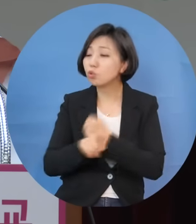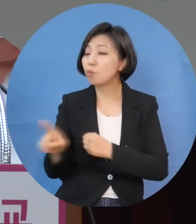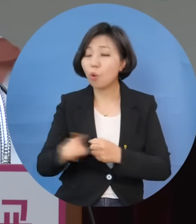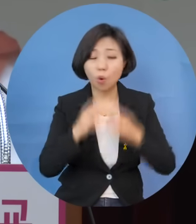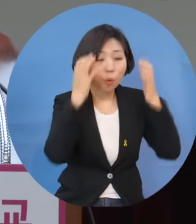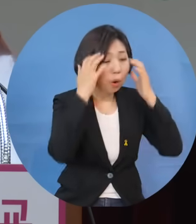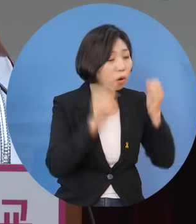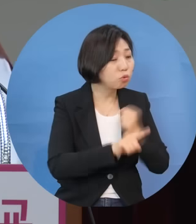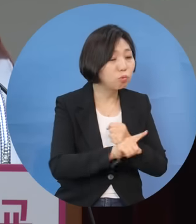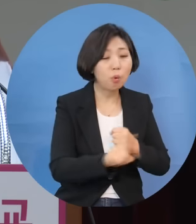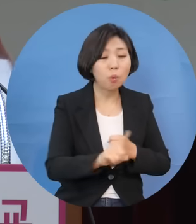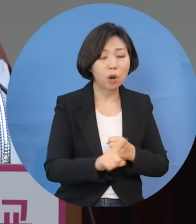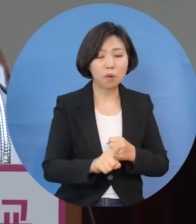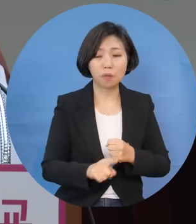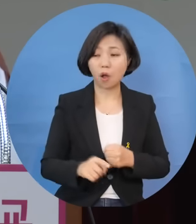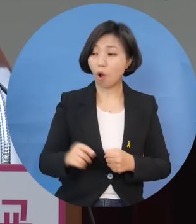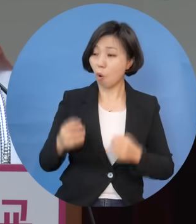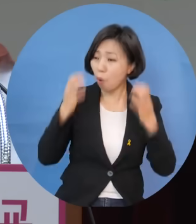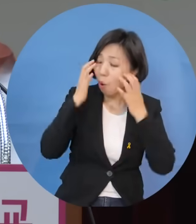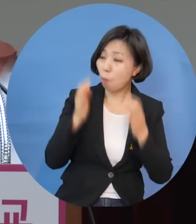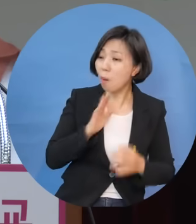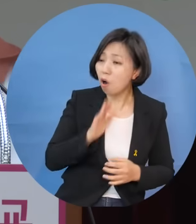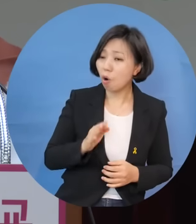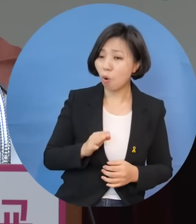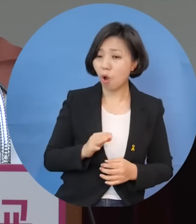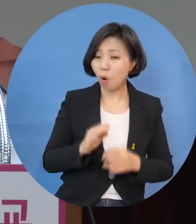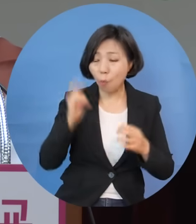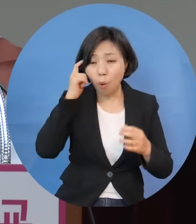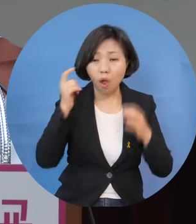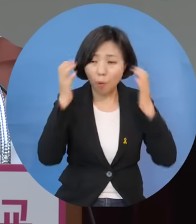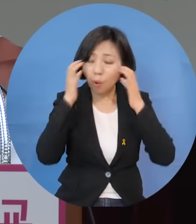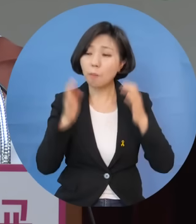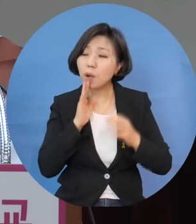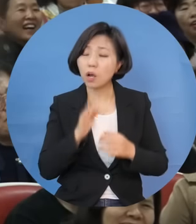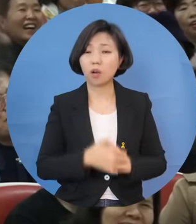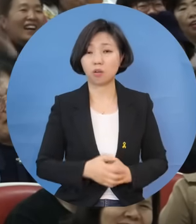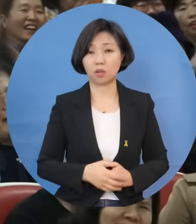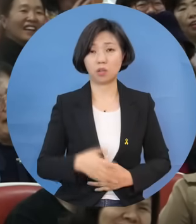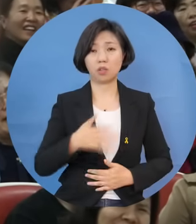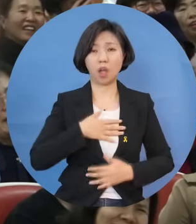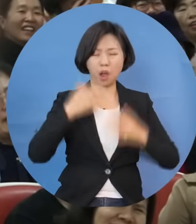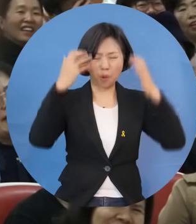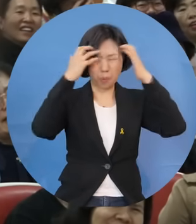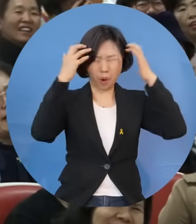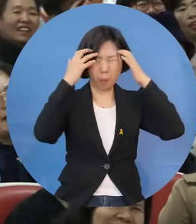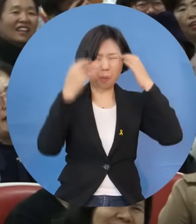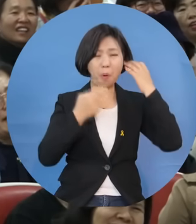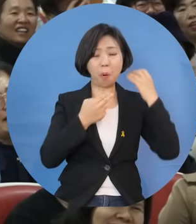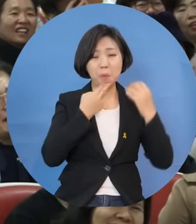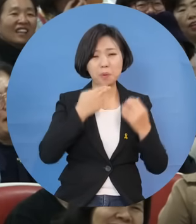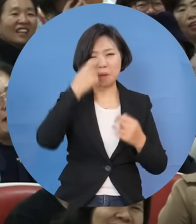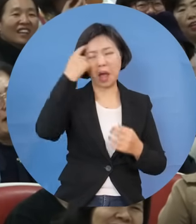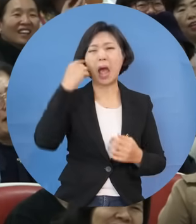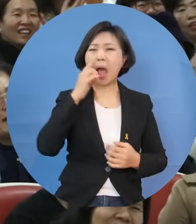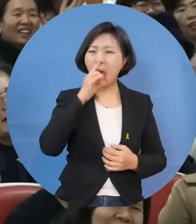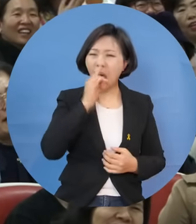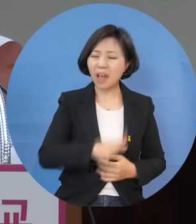"아니, 이게 왜 안 괴로워요?" 이럴 때 제가 느끼는 것은 (스님) "나는 괴롭지 않으면 절대로 안 되는 사람이에요. 스님"